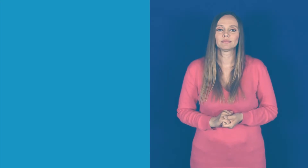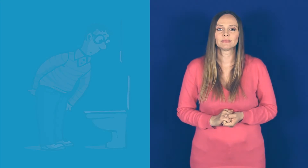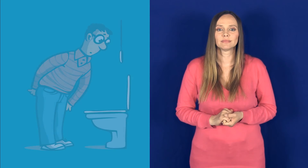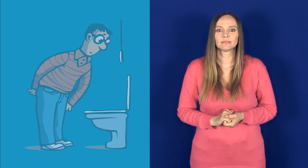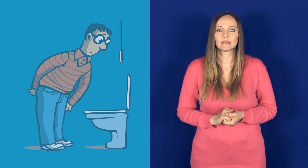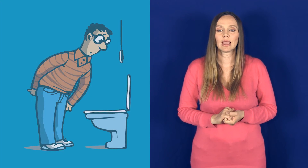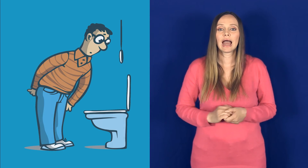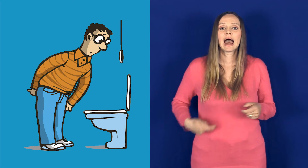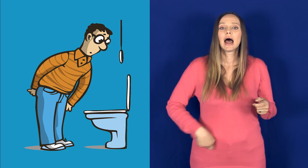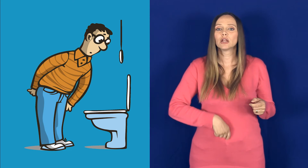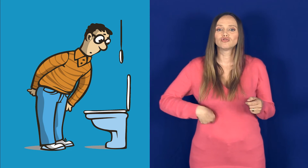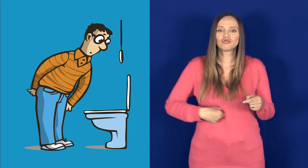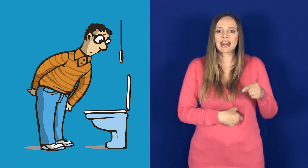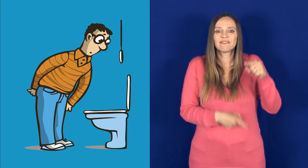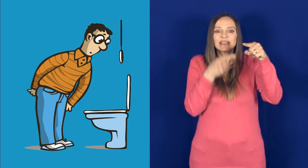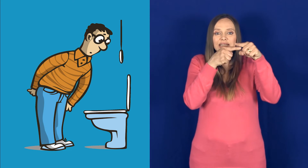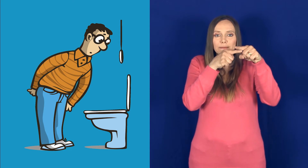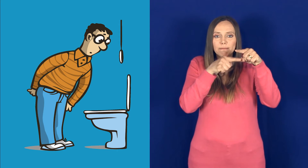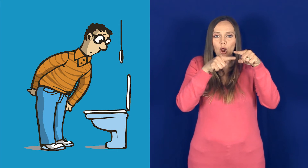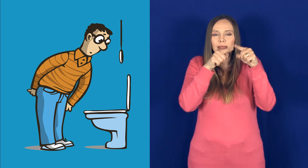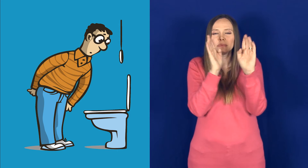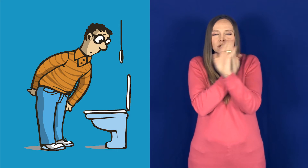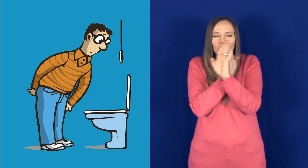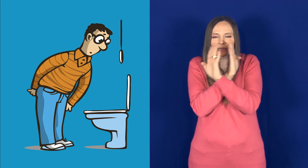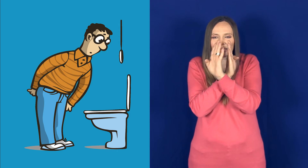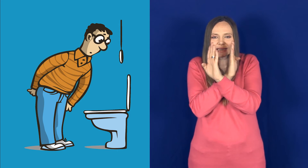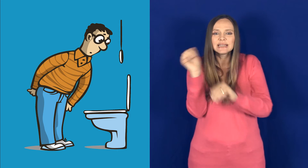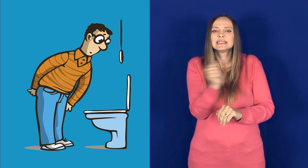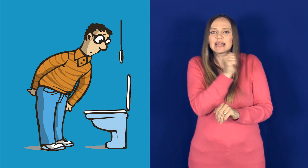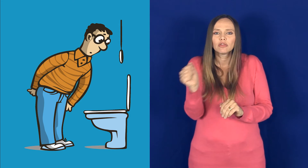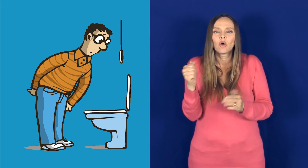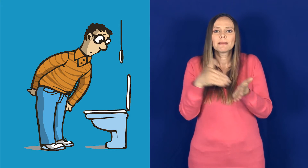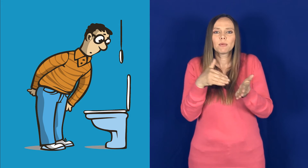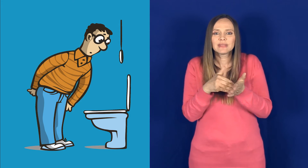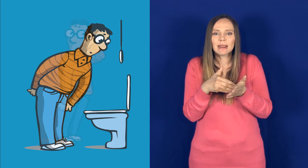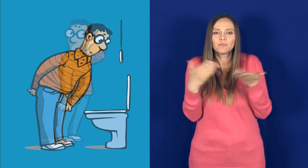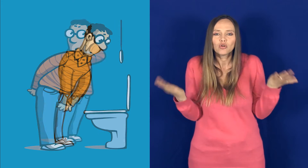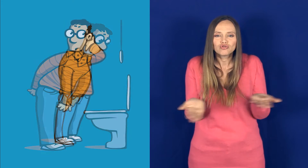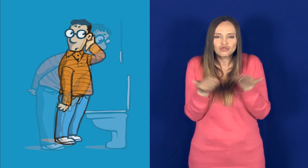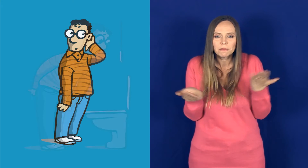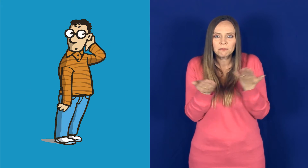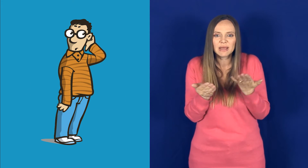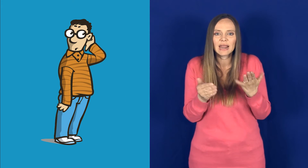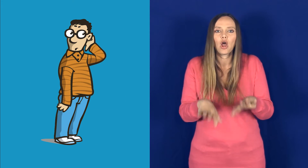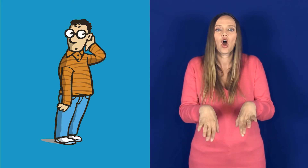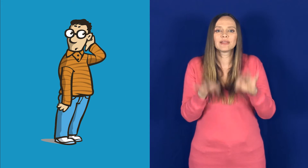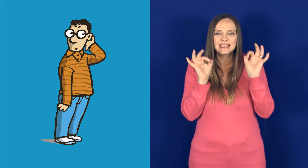Črevesni polipi so skriti, zato jih je potrebno čim prej odkriti in odstraniti, da se ne razvije rak.